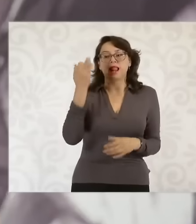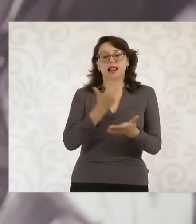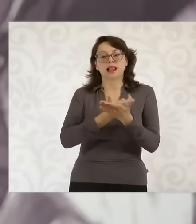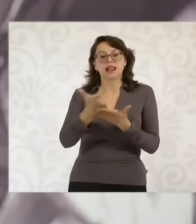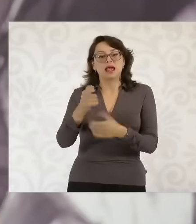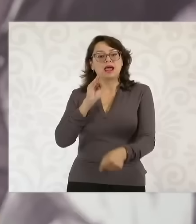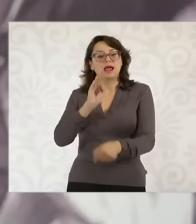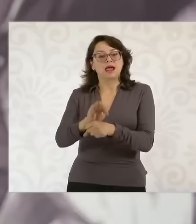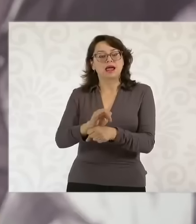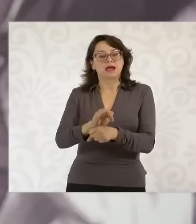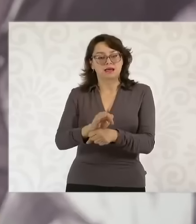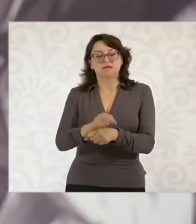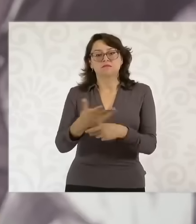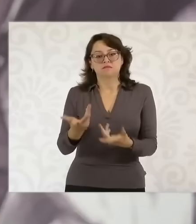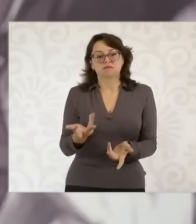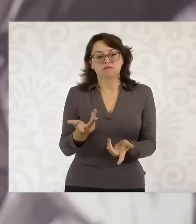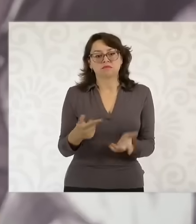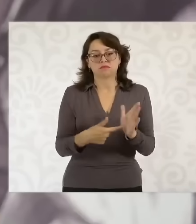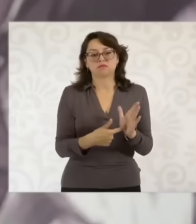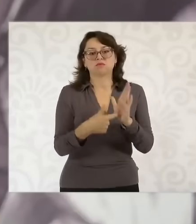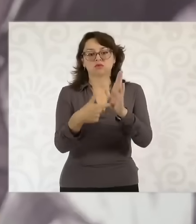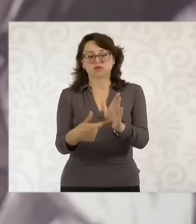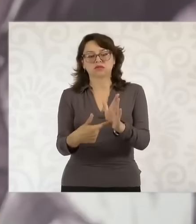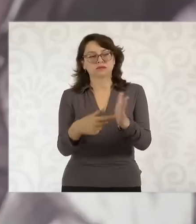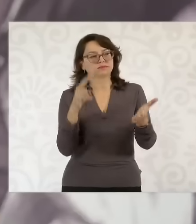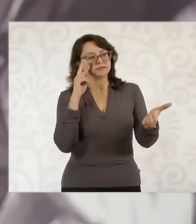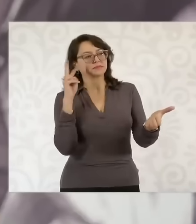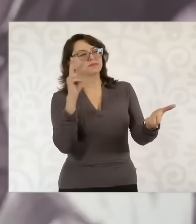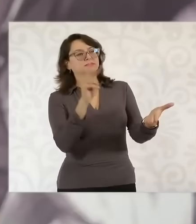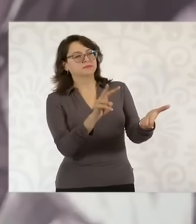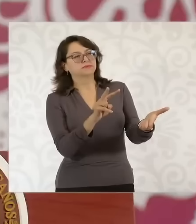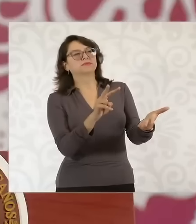cuando cuando vean la estructura y se las presenten formalmente, se van a dar cuenta que eh